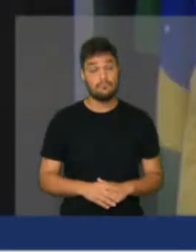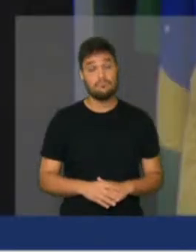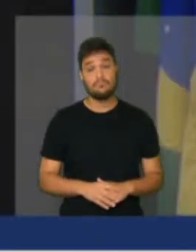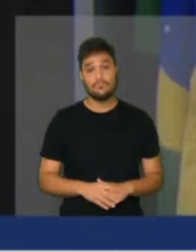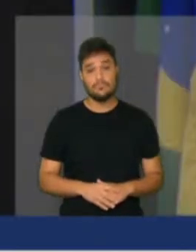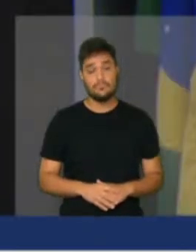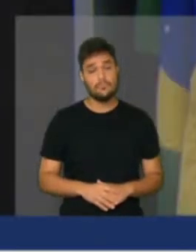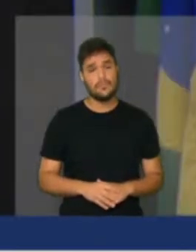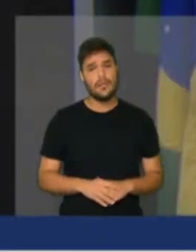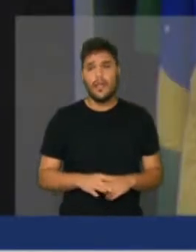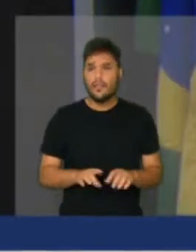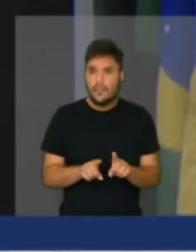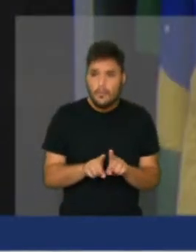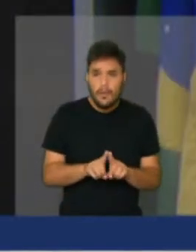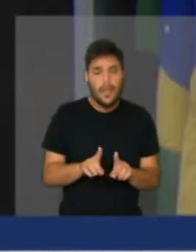DISCUTE MAIS O ENTENDIMENTO DE